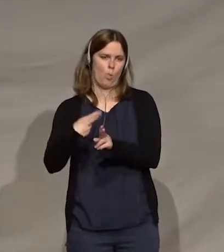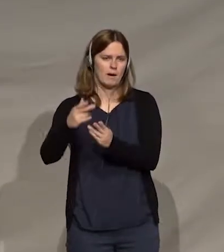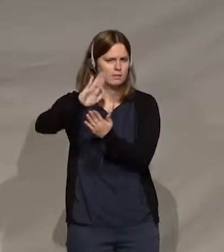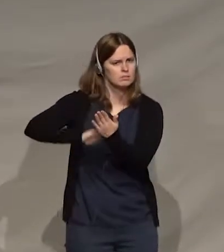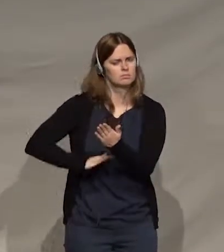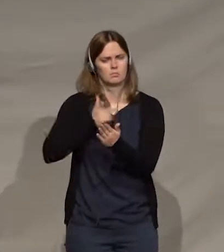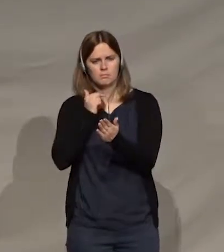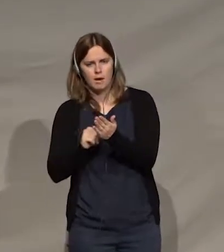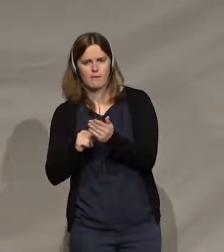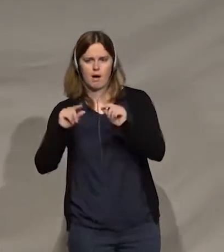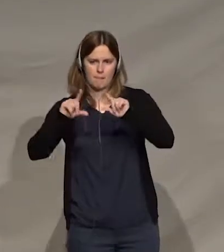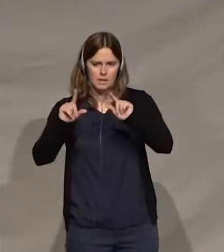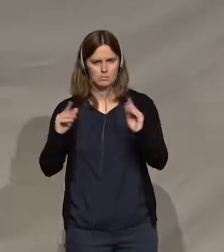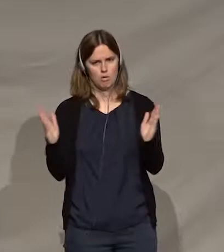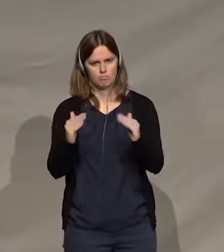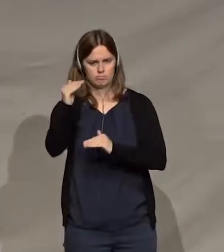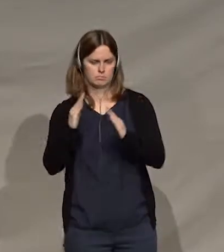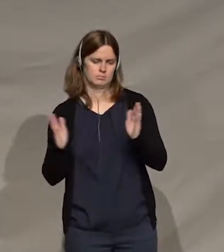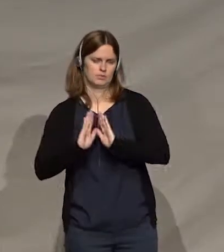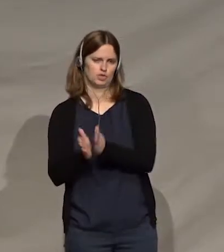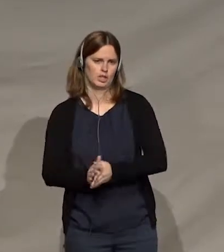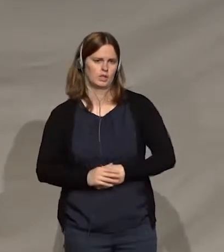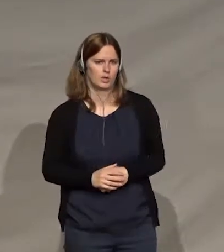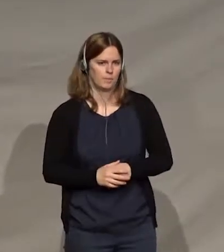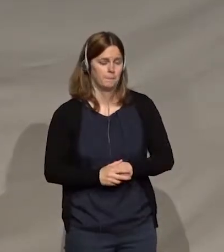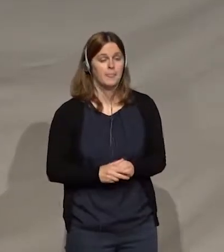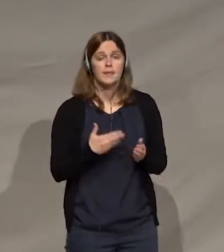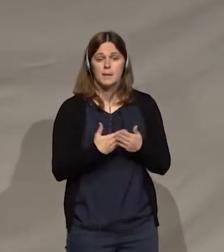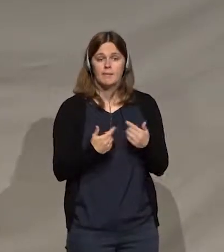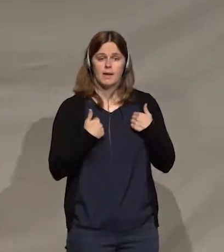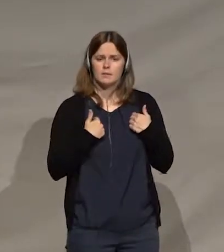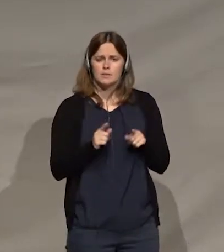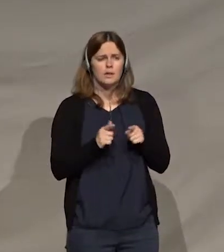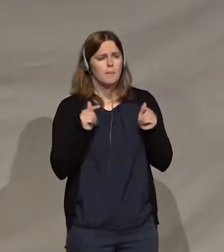podporujeme všechny významnější evropské jazyky, spoustu z těch menších.